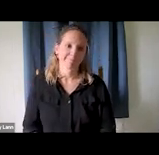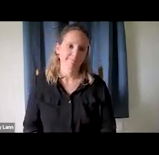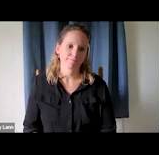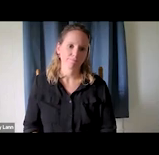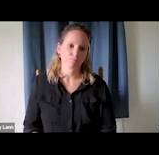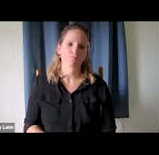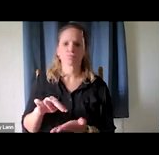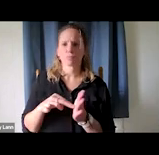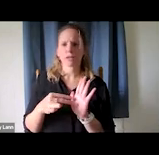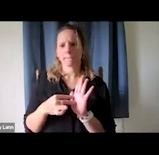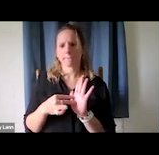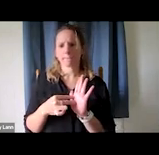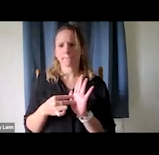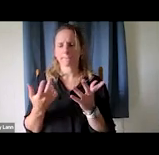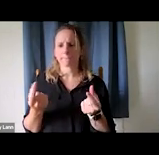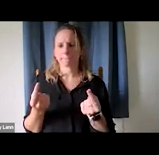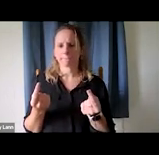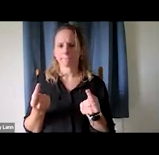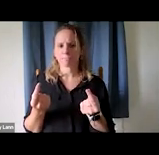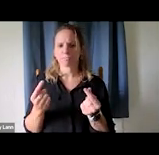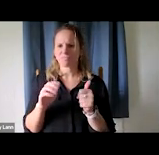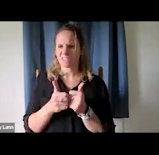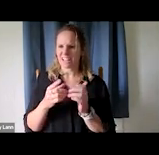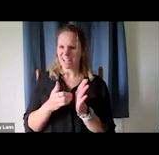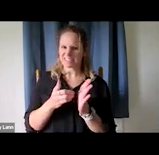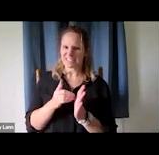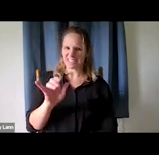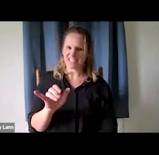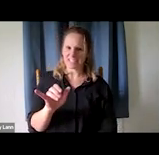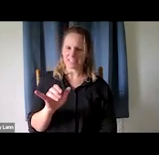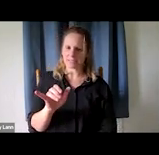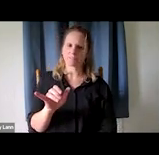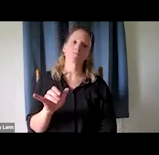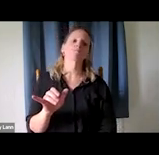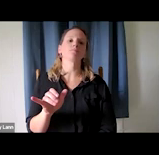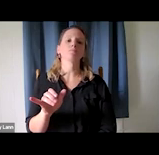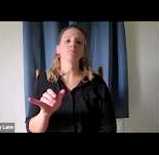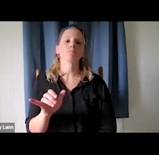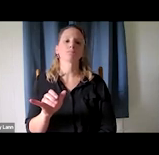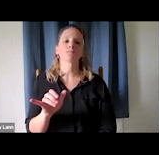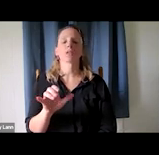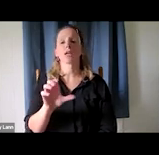Lo que entendemos de eso es que un trastorno por consumo de sustancias